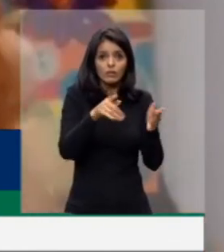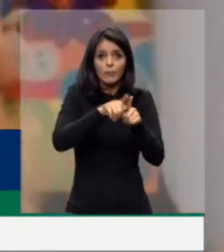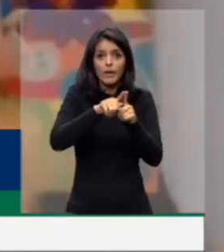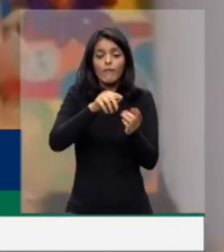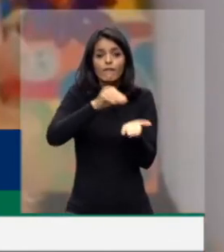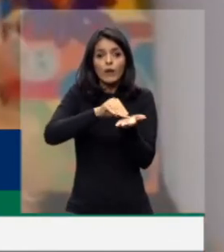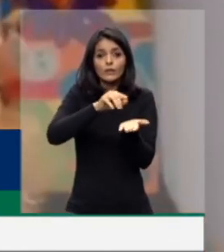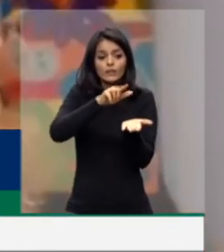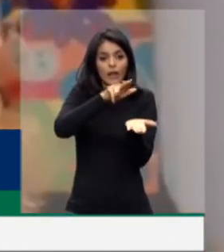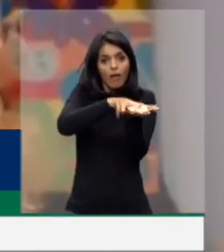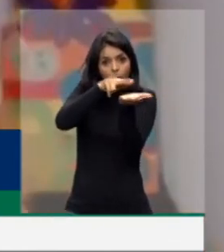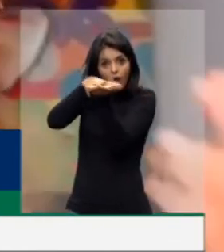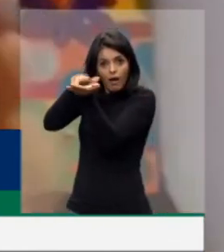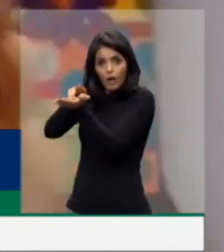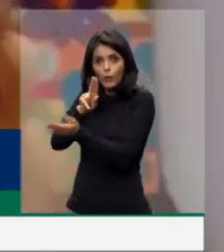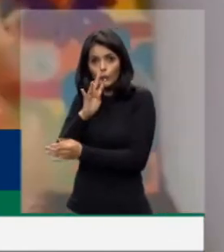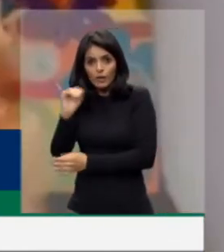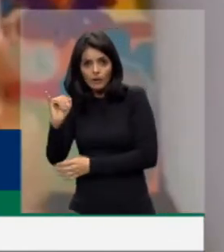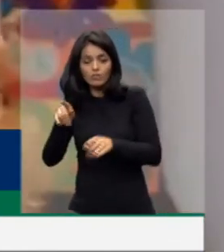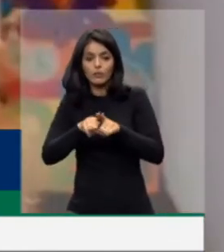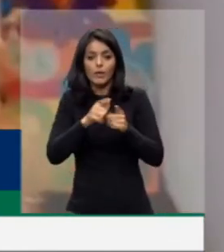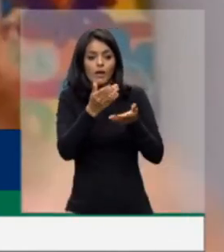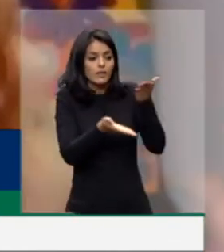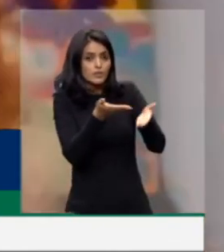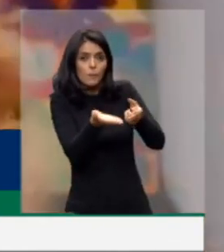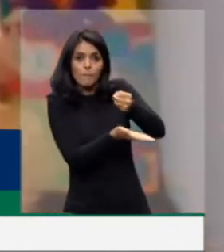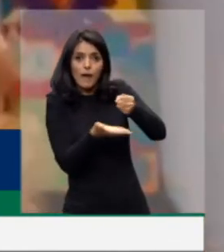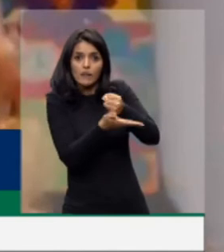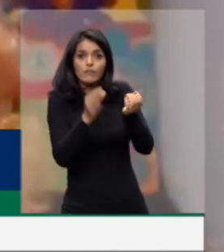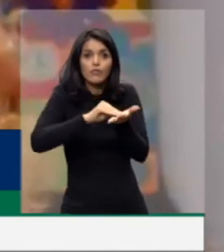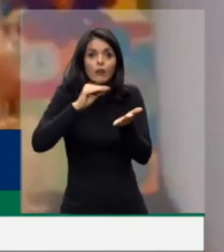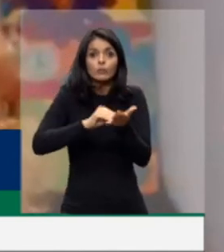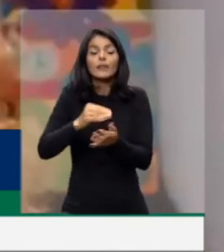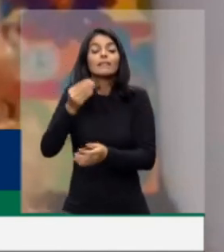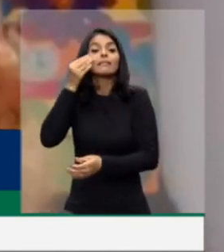GRÁVIDA, PARA O SUS, POR TODOS OUTROS ATENDIMENTOS COM